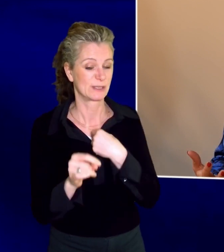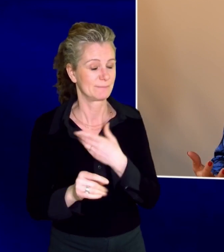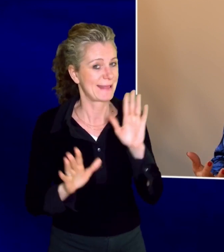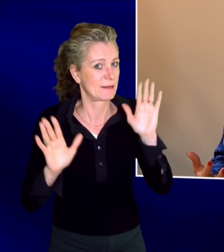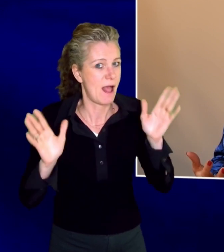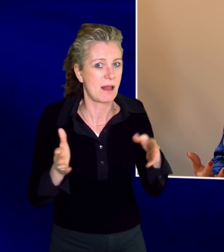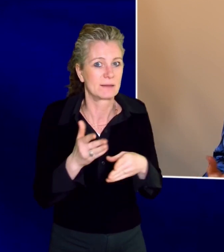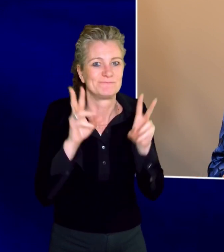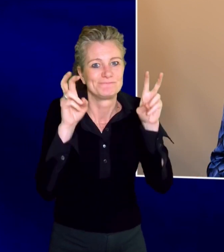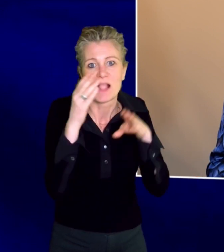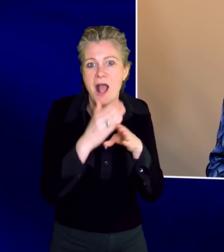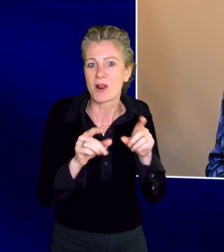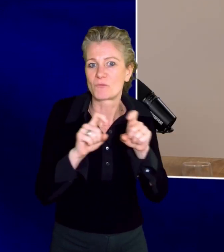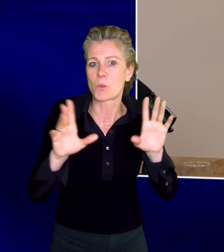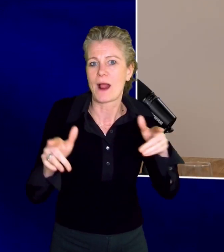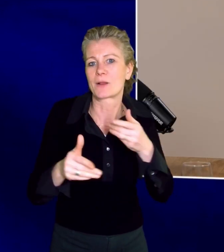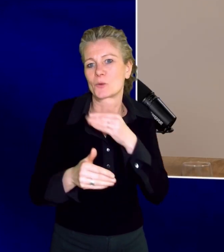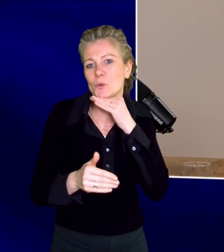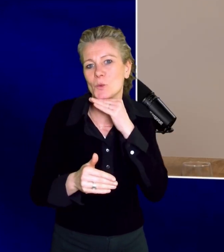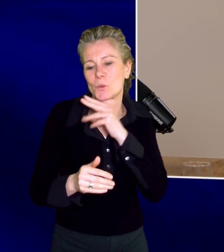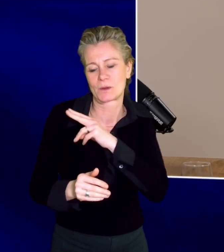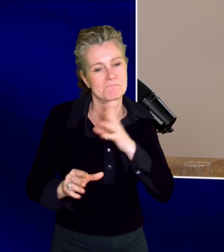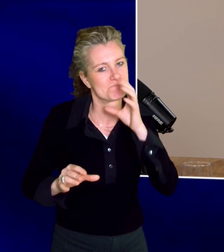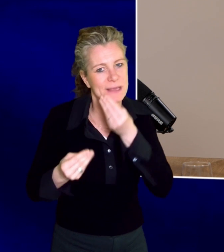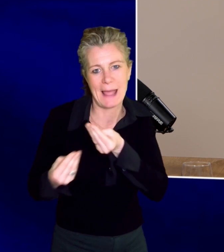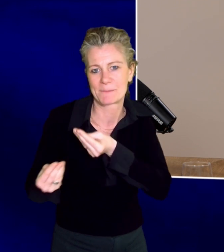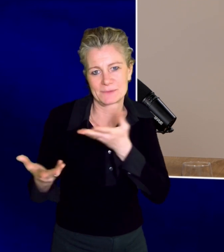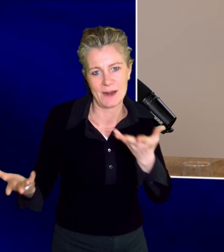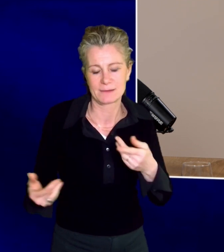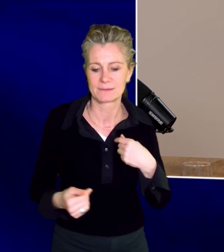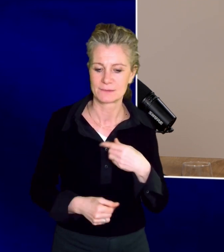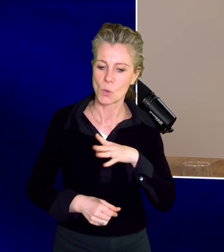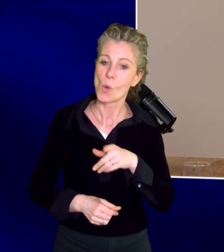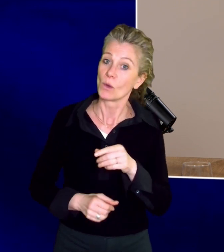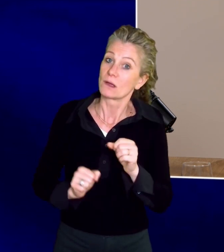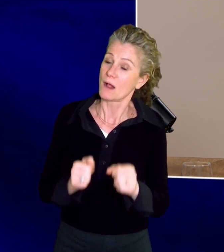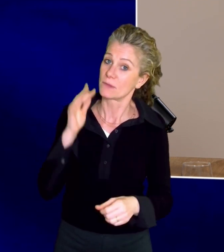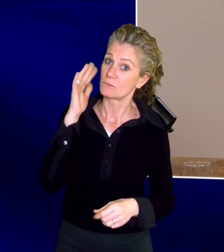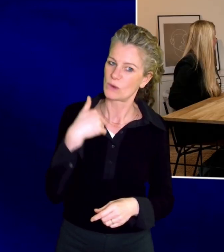Maar zijn er misschien ook mensen die denken: Ik wil niet bij zo'n lotgenotenclubje? Dat hoeft toch ook helemaal niet? -Als je dat niet wilt, nee.